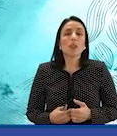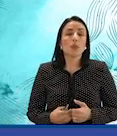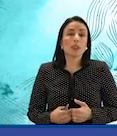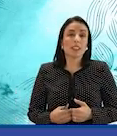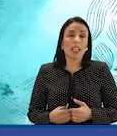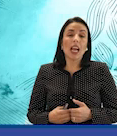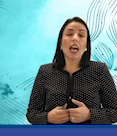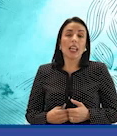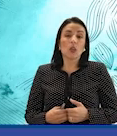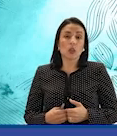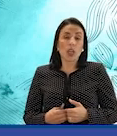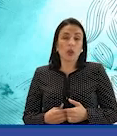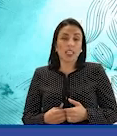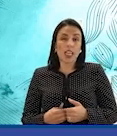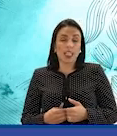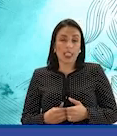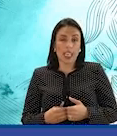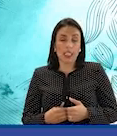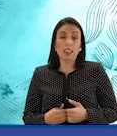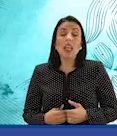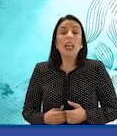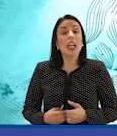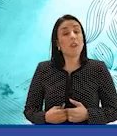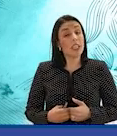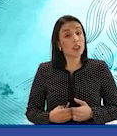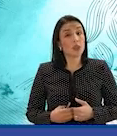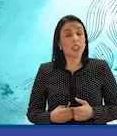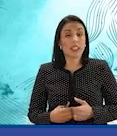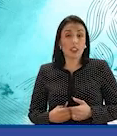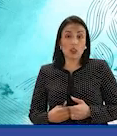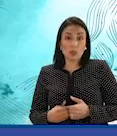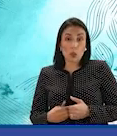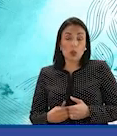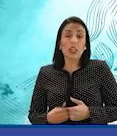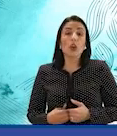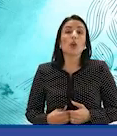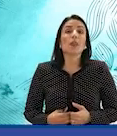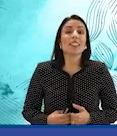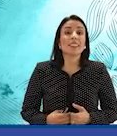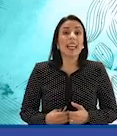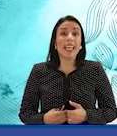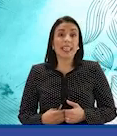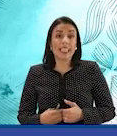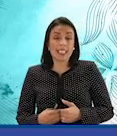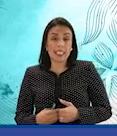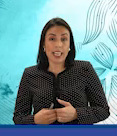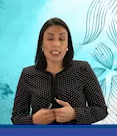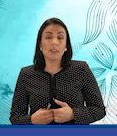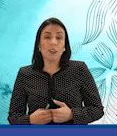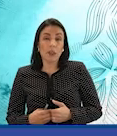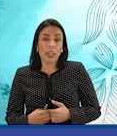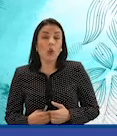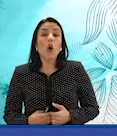presupuestaria a la Contraloría General. El resto del sector público lo presenta el 16 de febrero